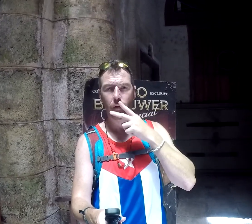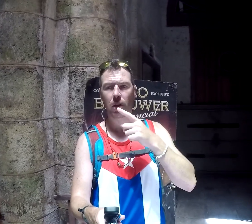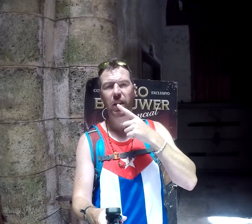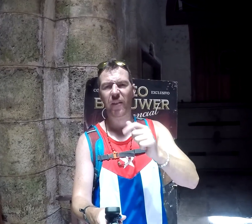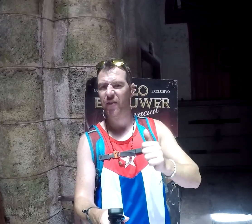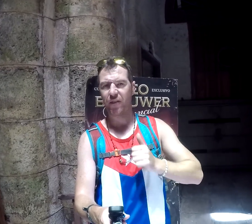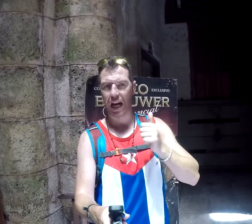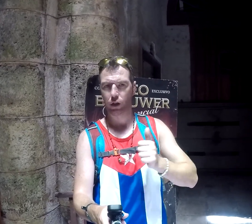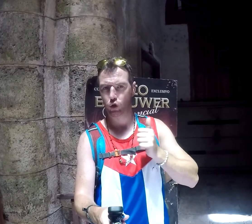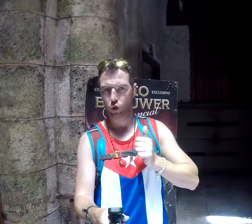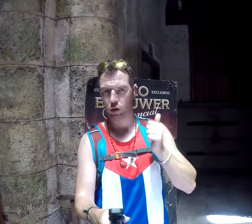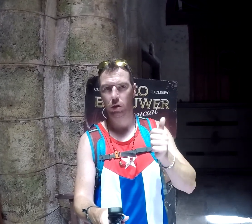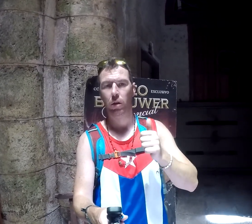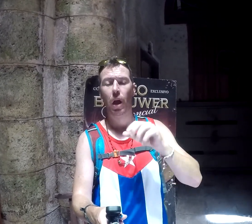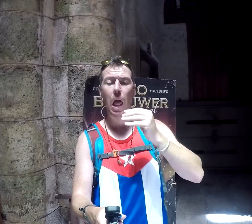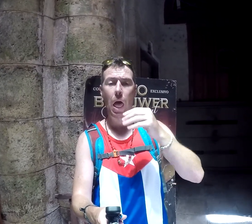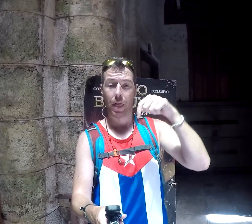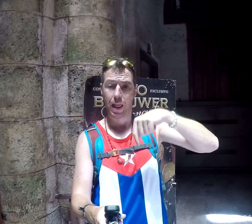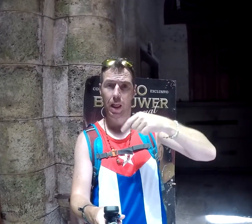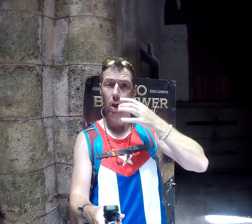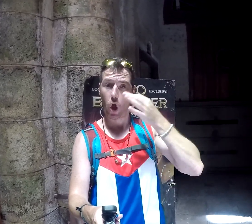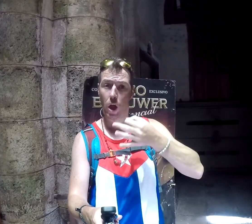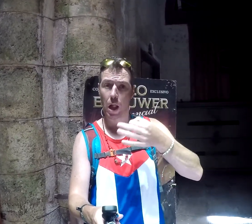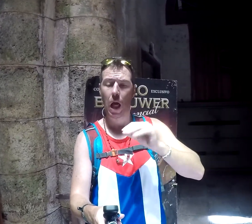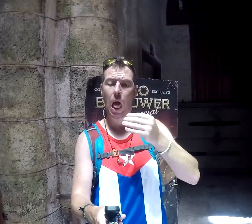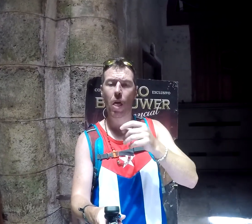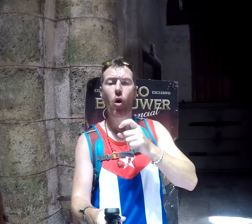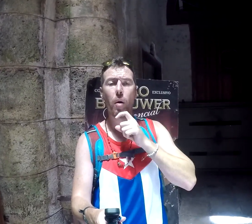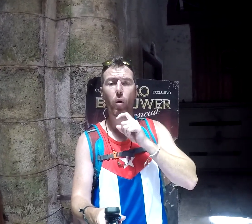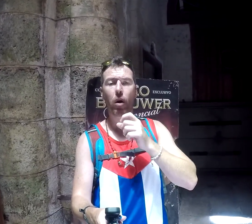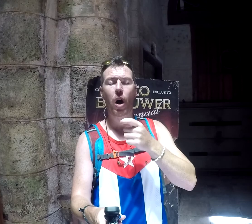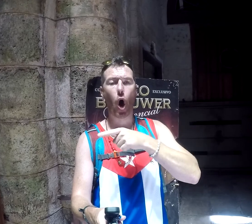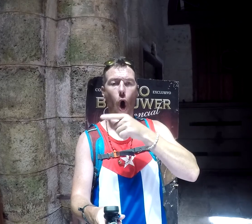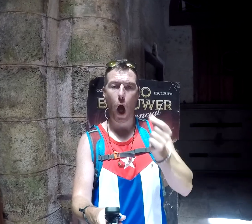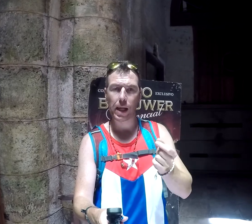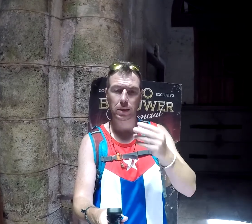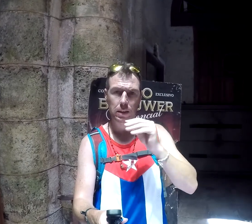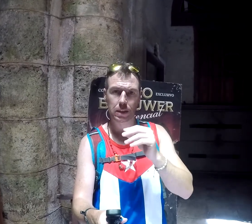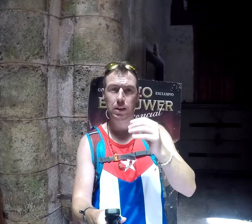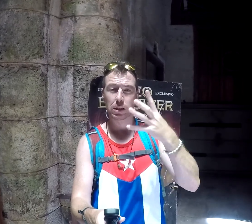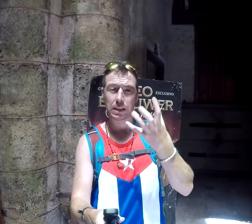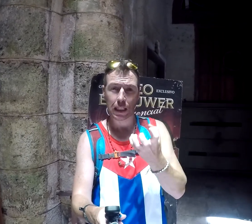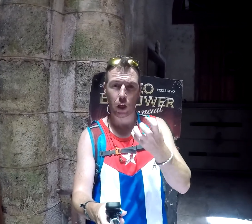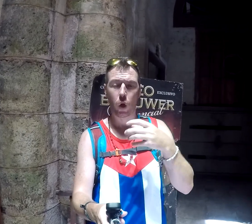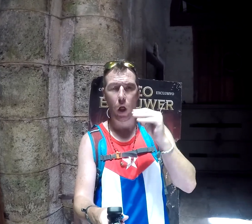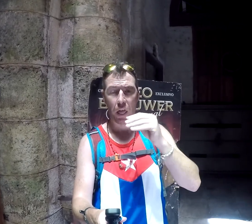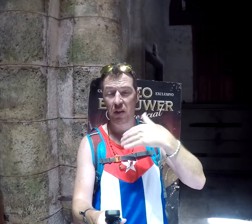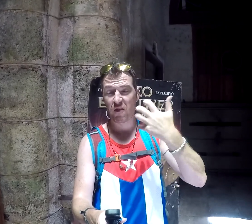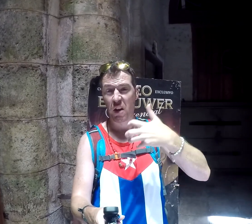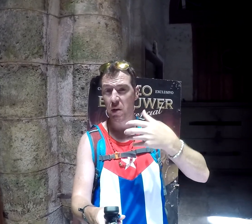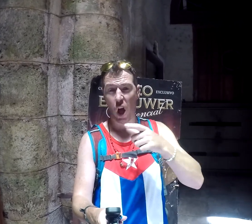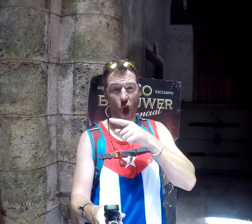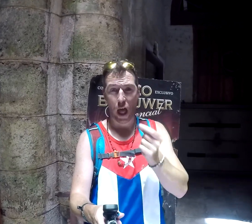... con los vendedores de la calle porque son falsos, porque los de aquí se hacen con las hojas que se secan y se elaboran,...